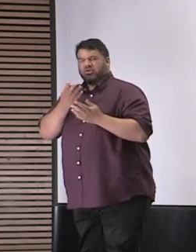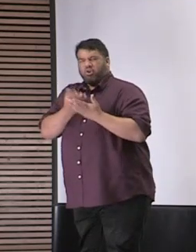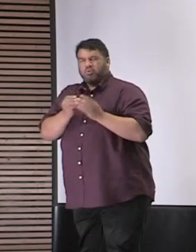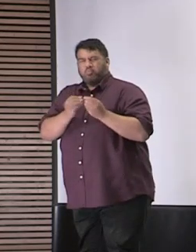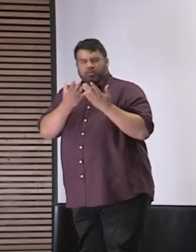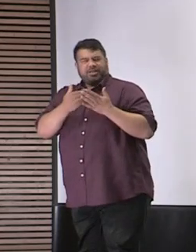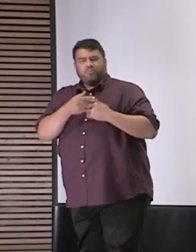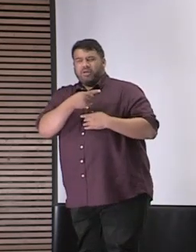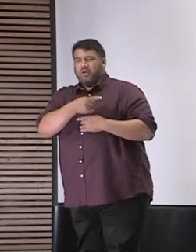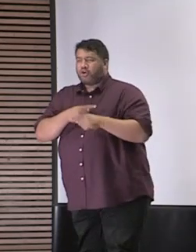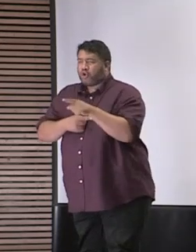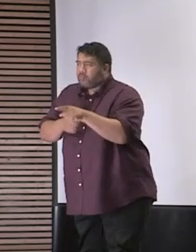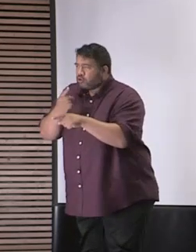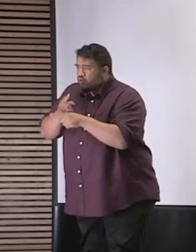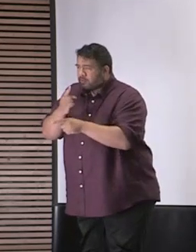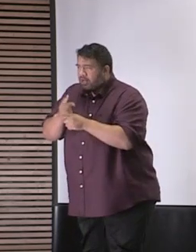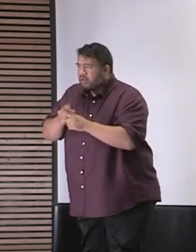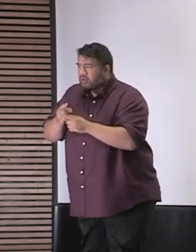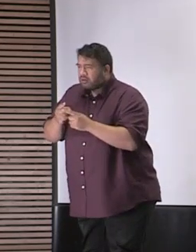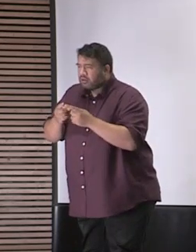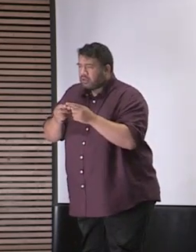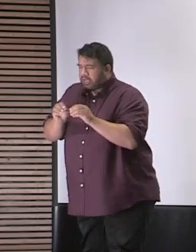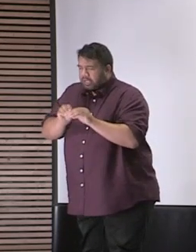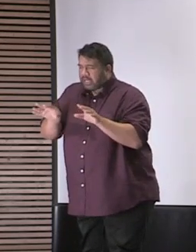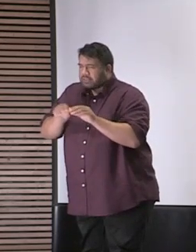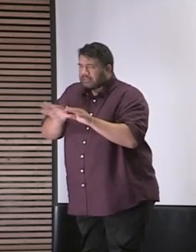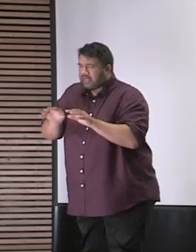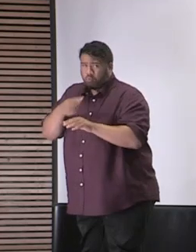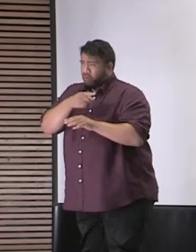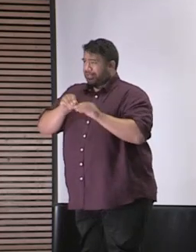locales, los alcaldes nos dicen que el ministerio les ha pedido que no se propaguen; diga a la gente el número de casos y que los números se mantienen a